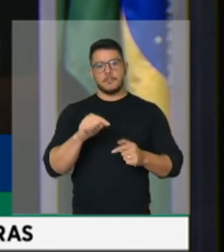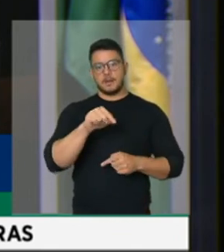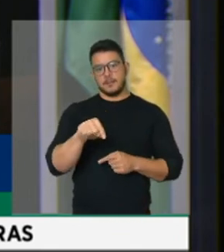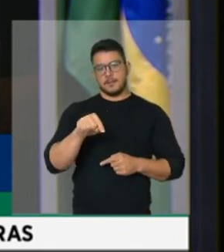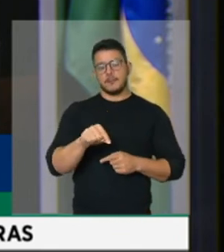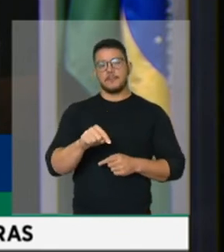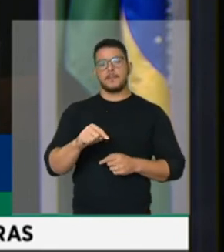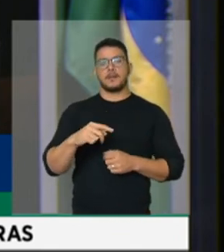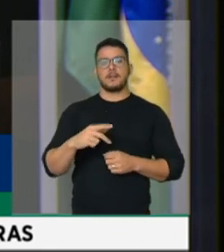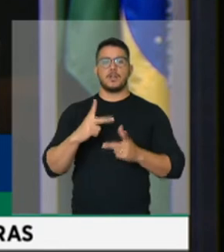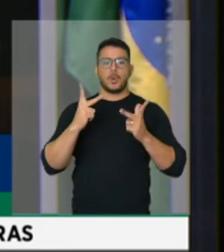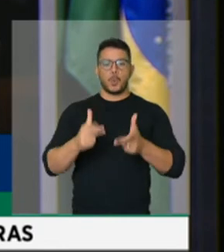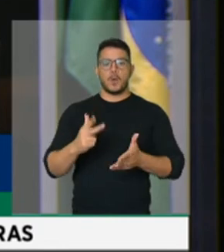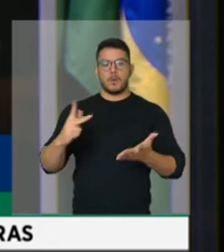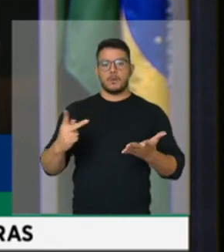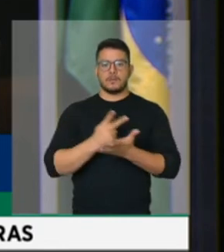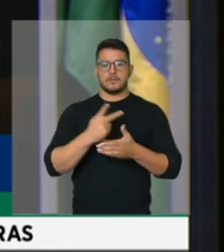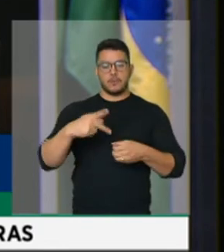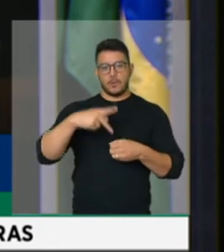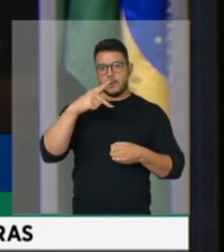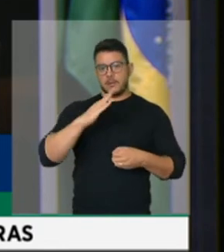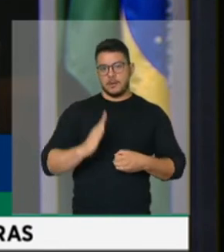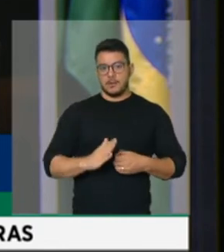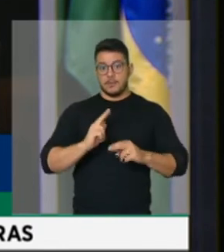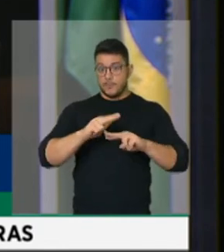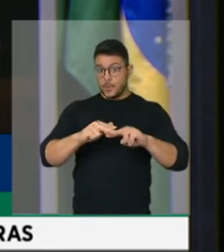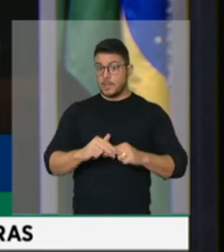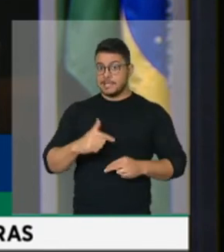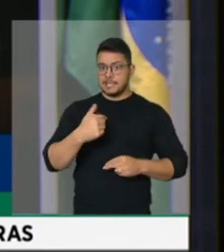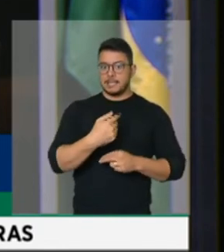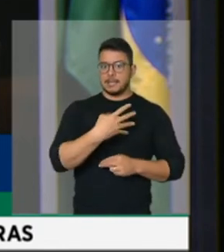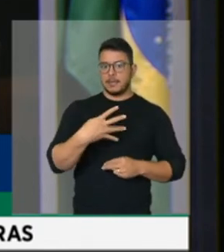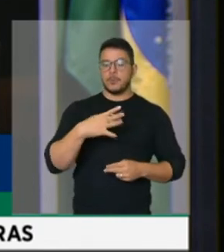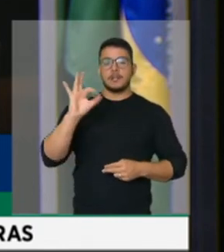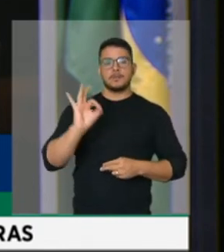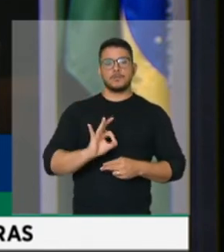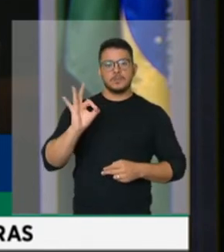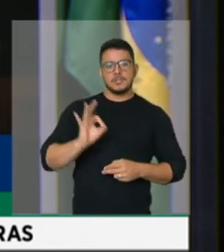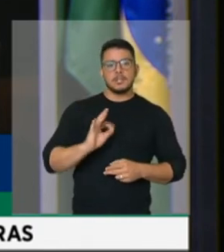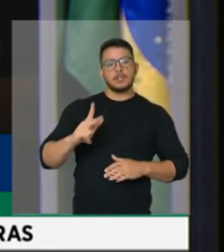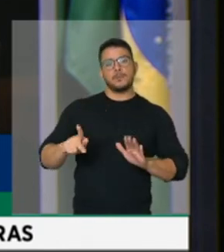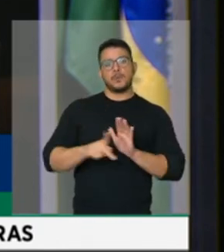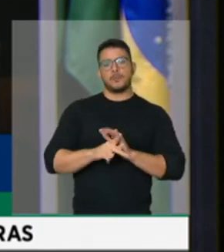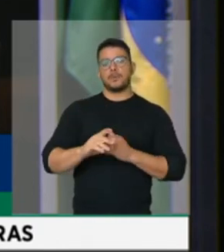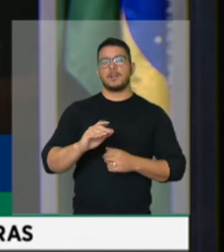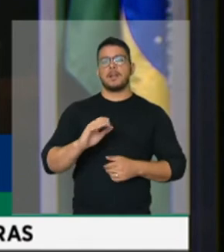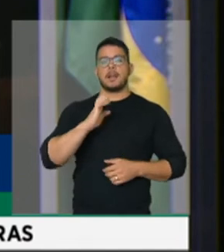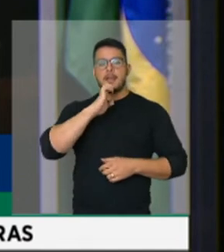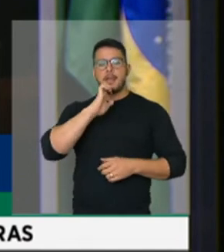CONCLUSÕES APRESENTADAS PELO TCU REFORÇAMOS A PREOCUPAÇÃO QUANTO A GESTÃO DE PASSIVOS JUDICIAIS POTENCIALMENTE ADMINISTRAÇÃO